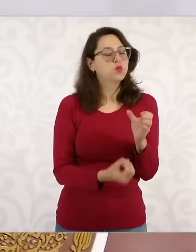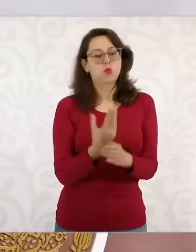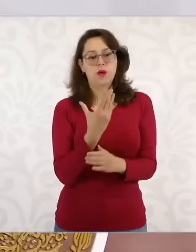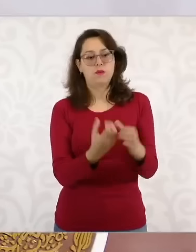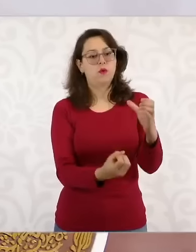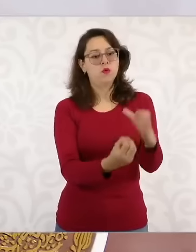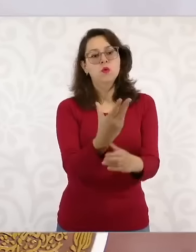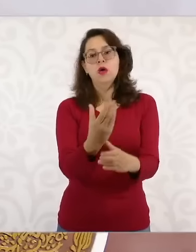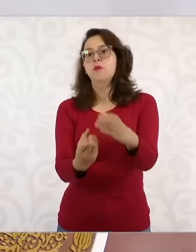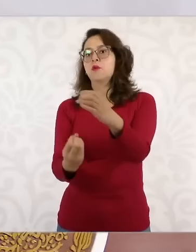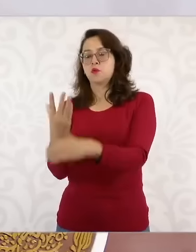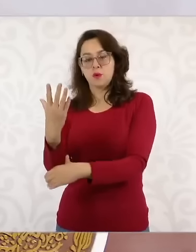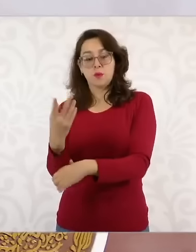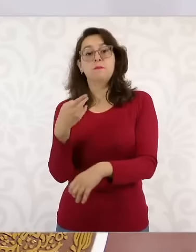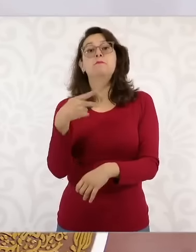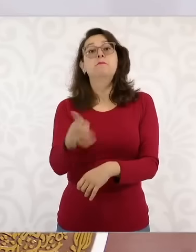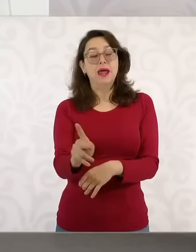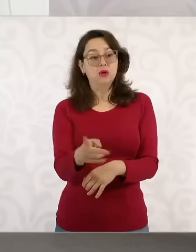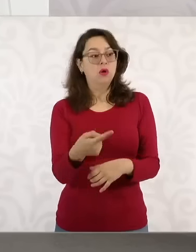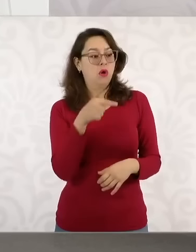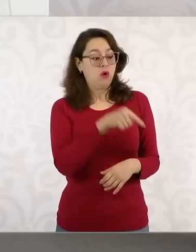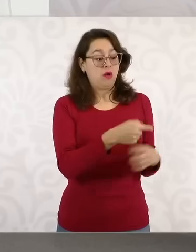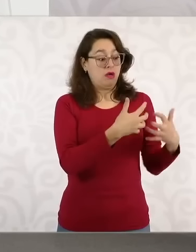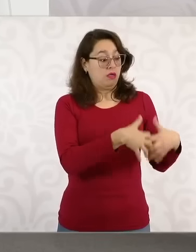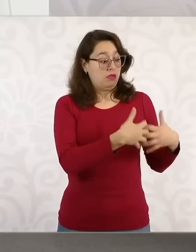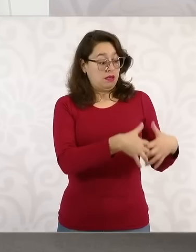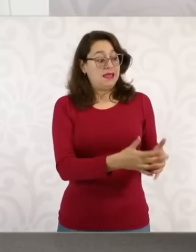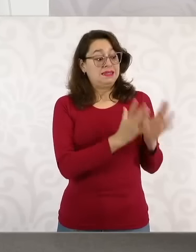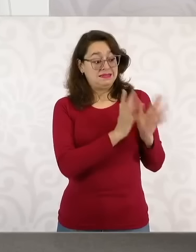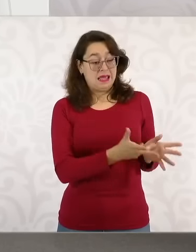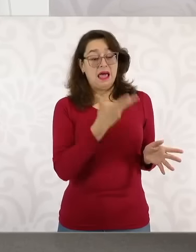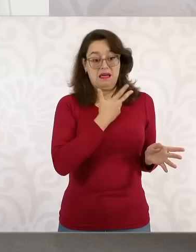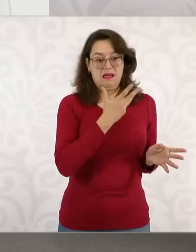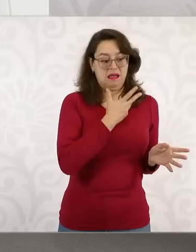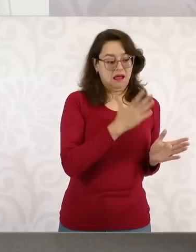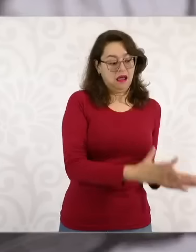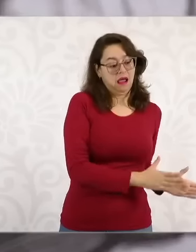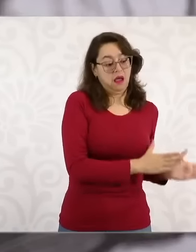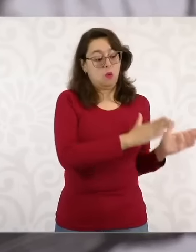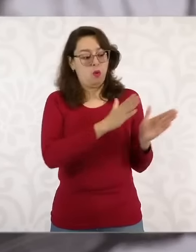nuestras instalaciones ya existentes. Esto nos va a permitir aprovechar infraestructura ya instalada